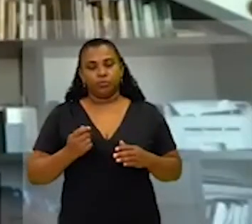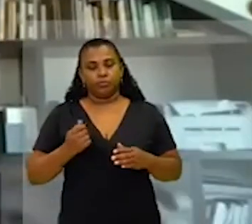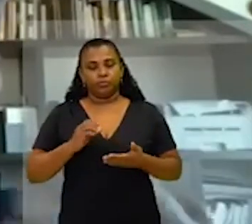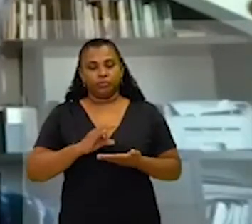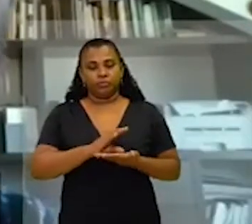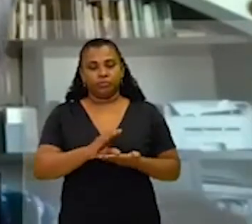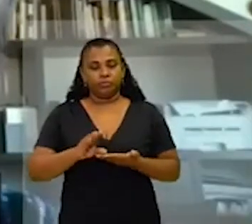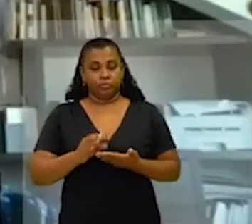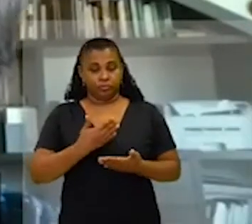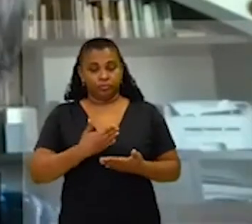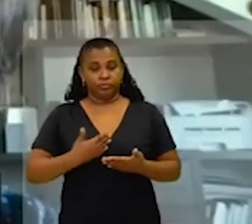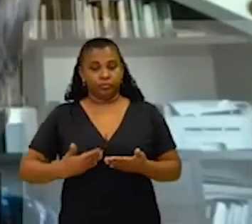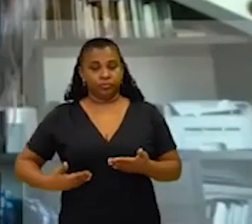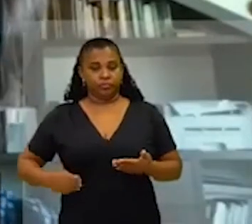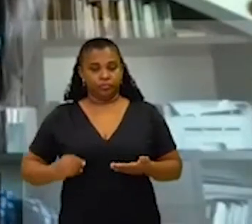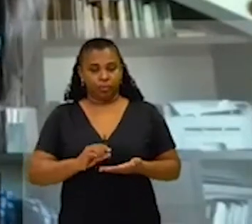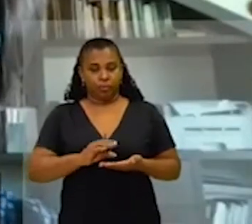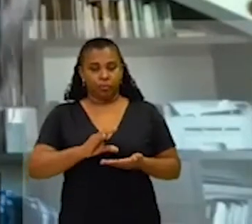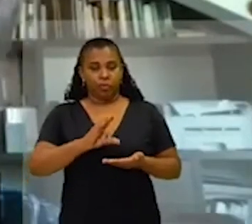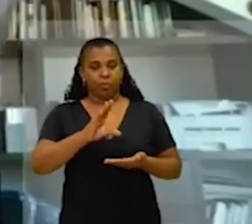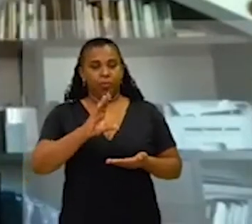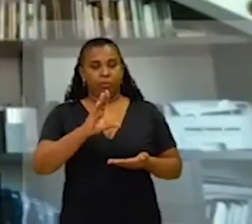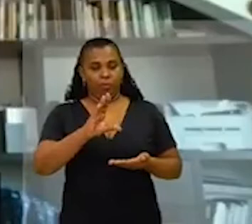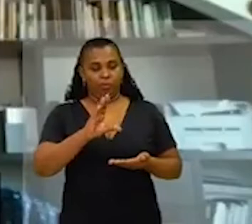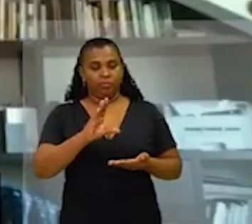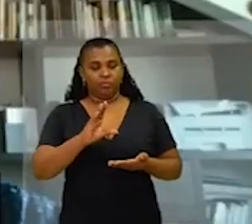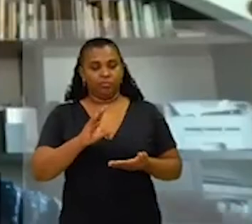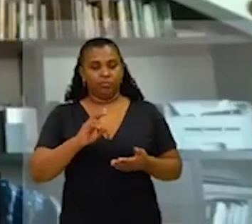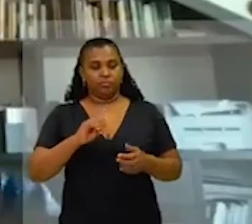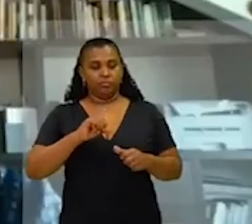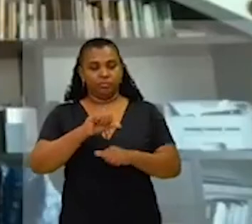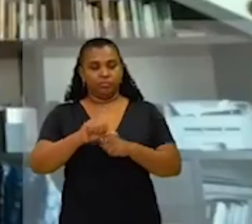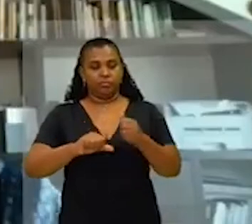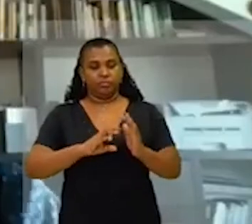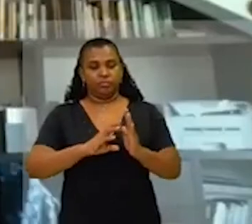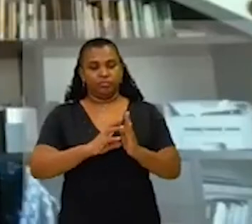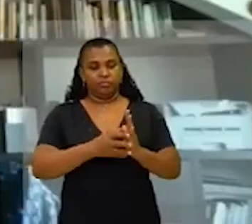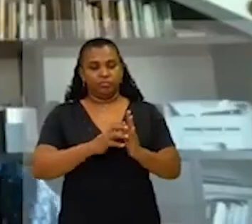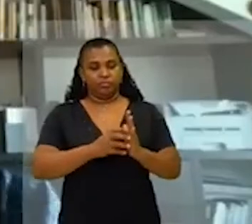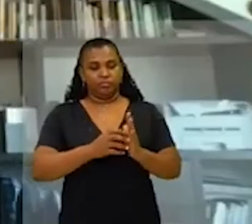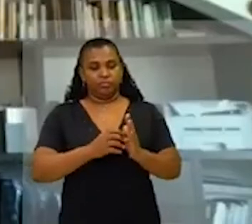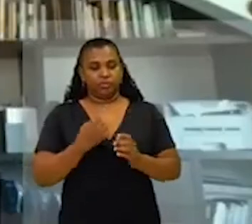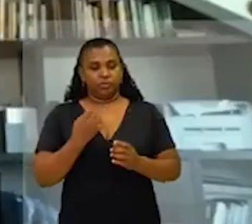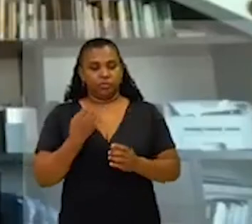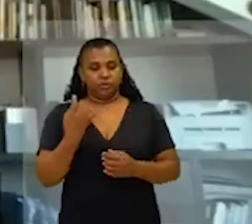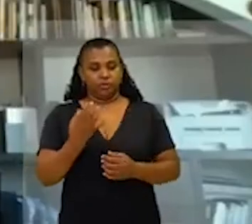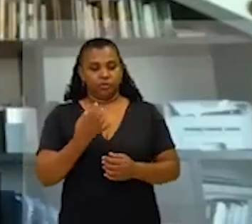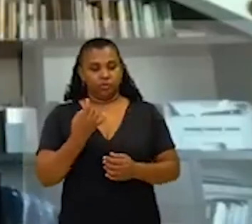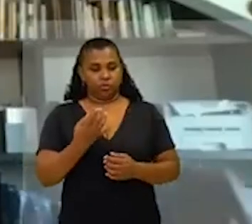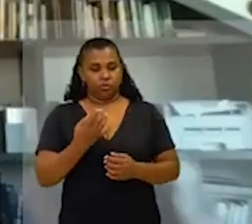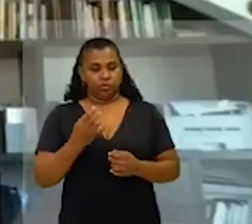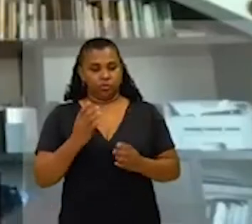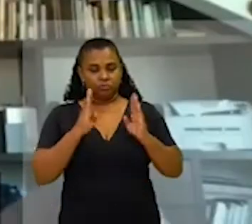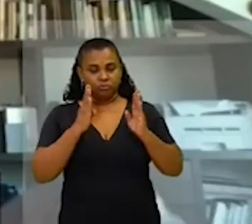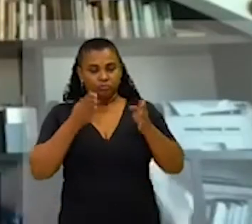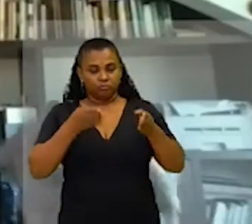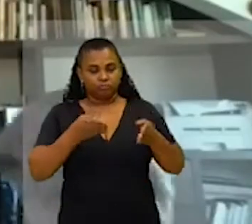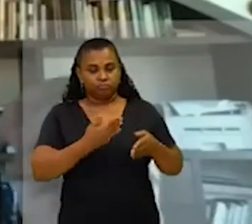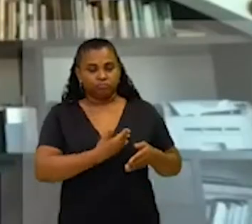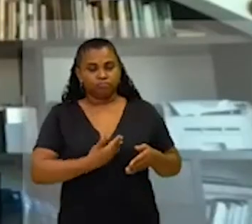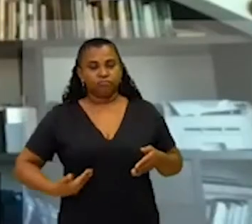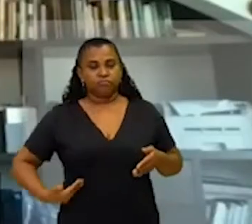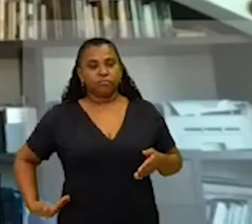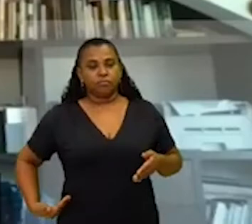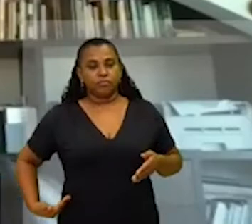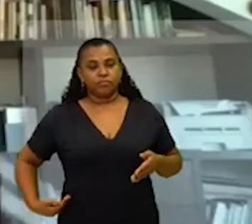pode tomar as partidas caracterizados ou seja exclusivamente voltados não estado sem relação